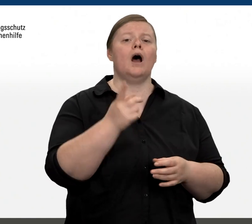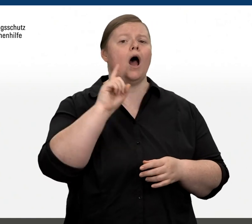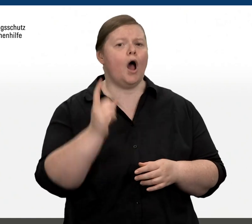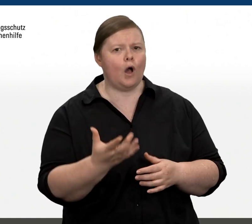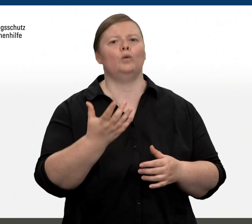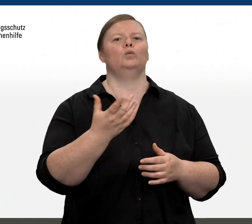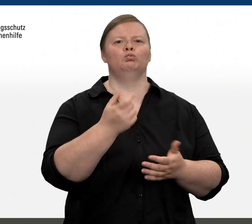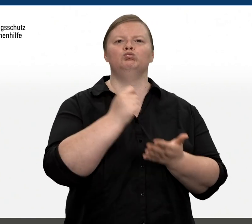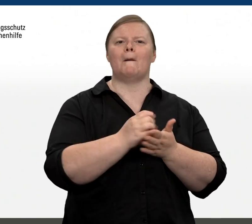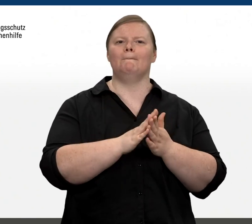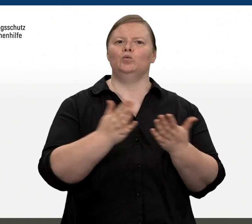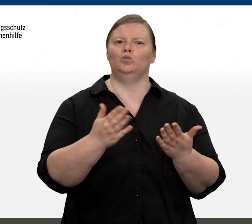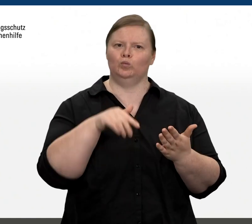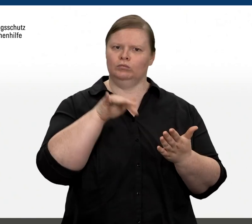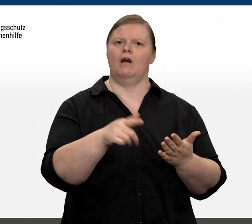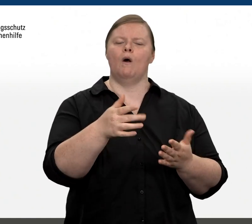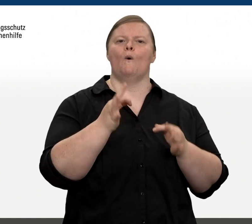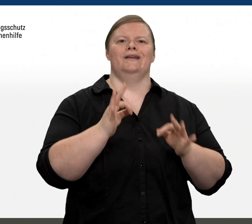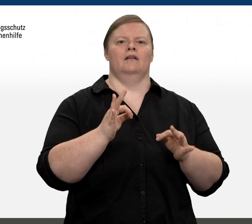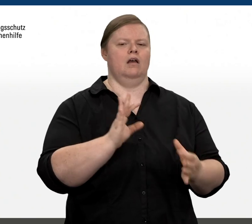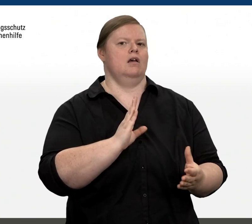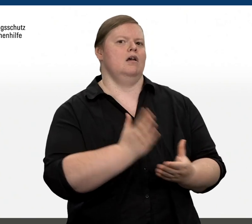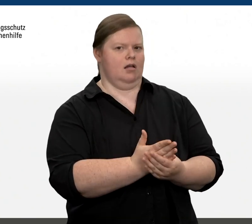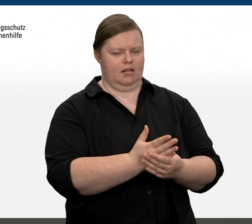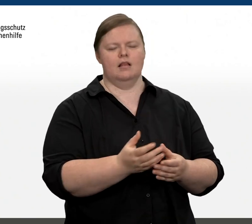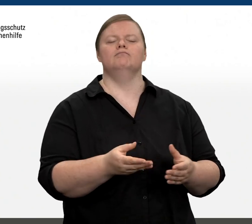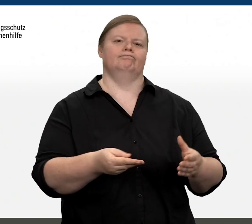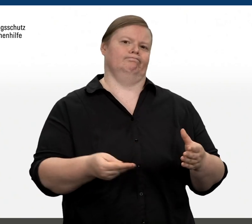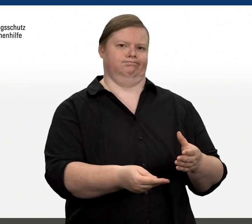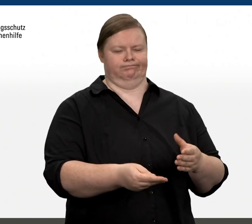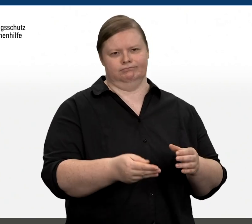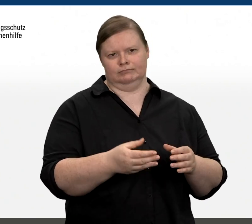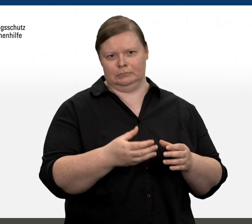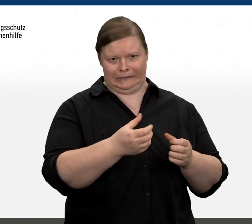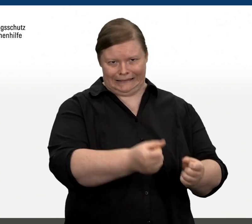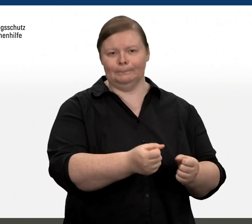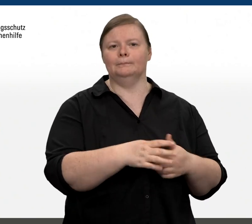beziehungsweise das Stammbuch im Original.